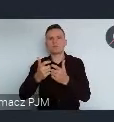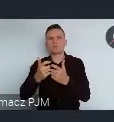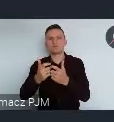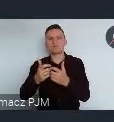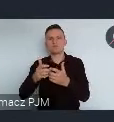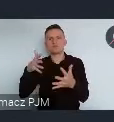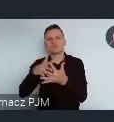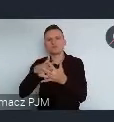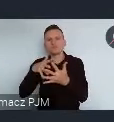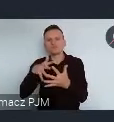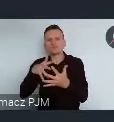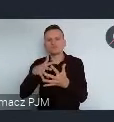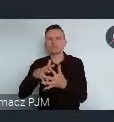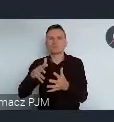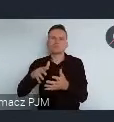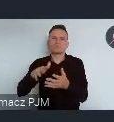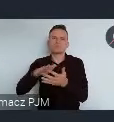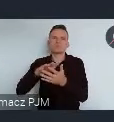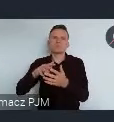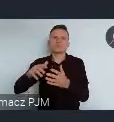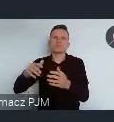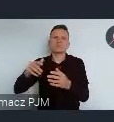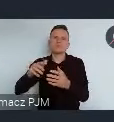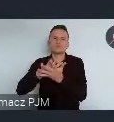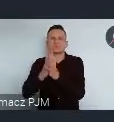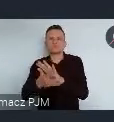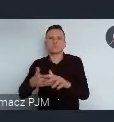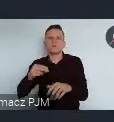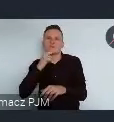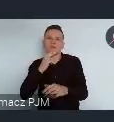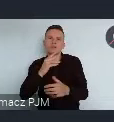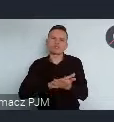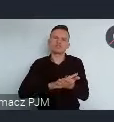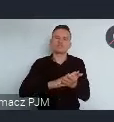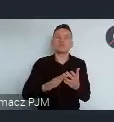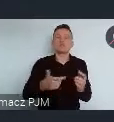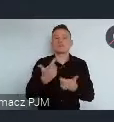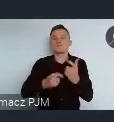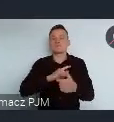boryka się z problemem stepowienia. W związku z tym też budujemy zbiorniki podziemne,